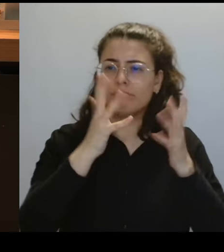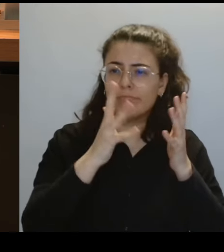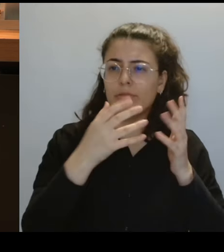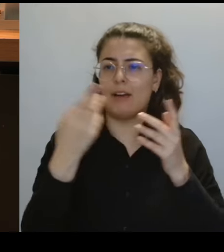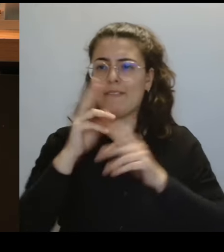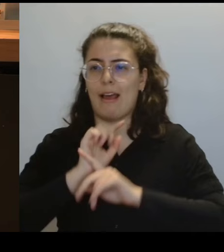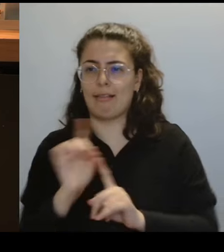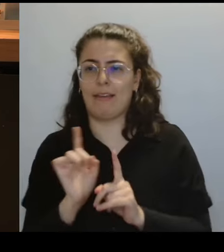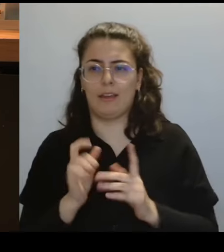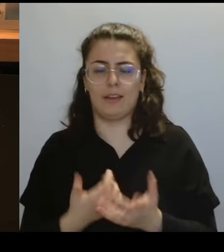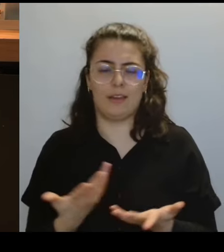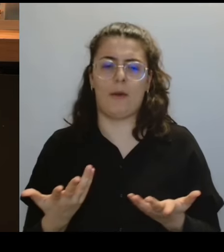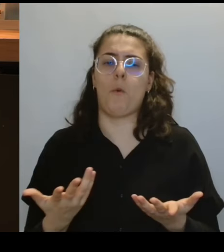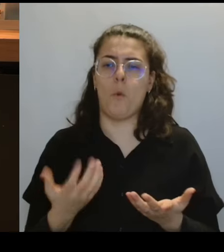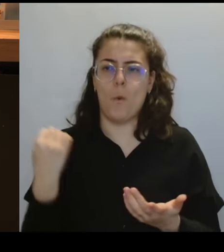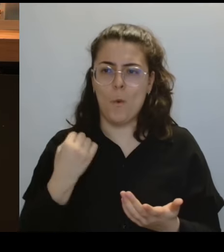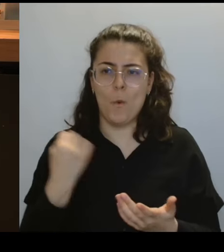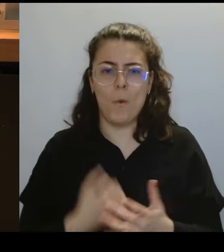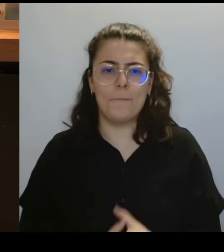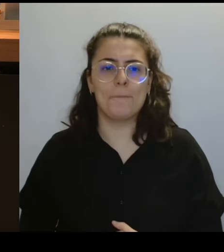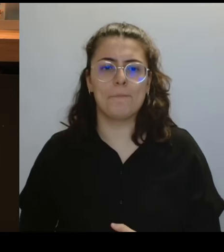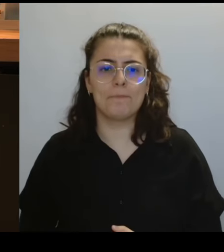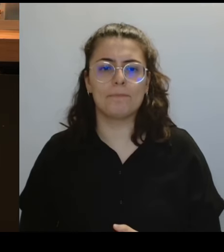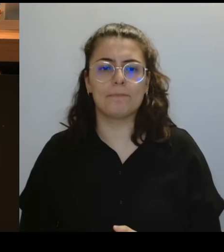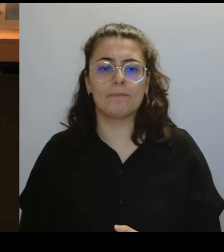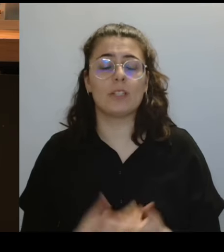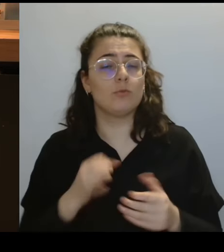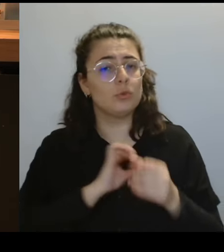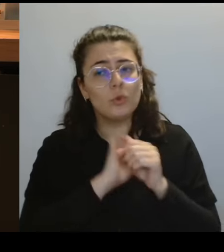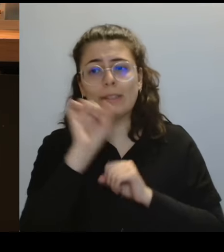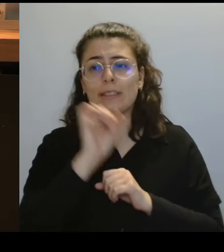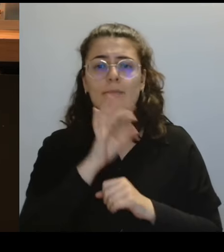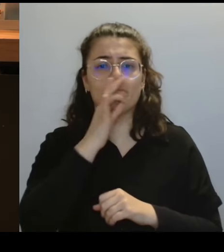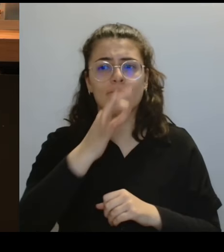die Frage ist ja trotz alledem: Was muss passieren, damit auch wirklich